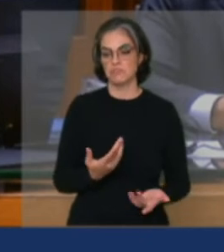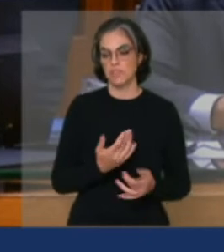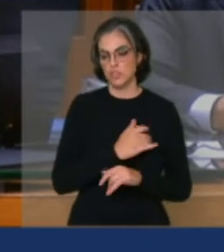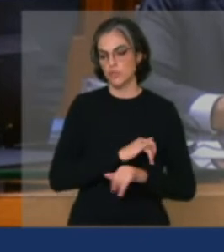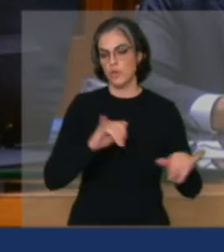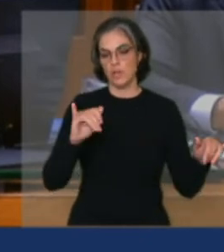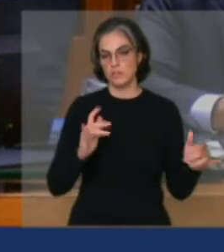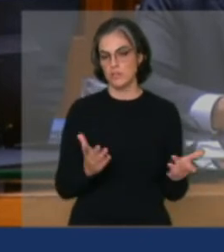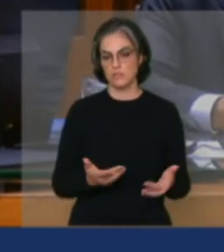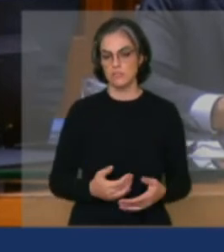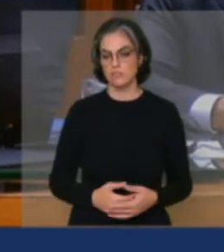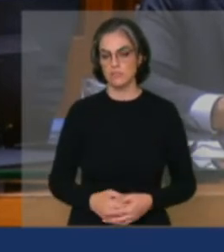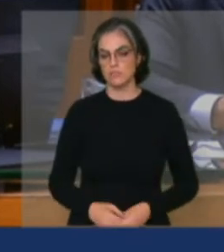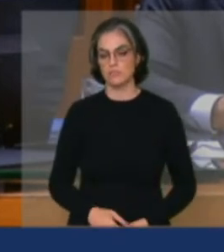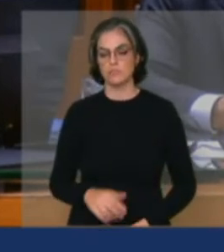AGORA, COM A PALAVRA, O